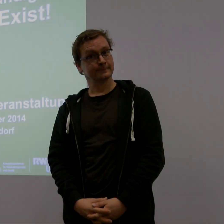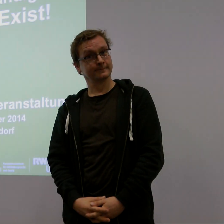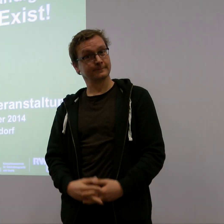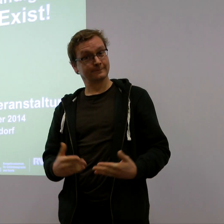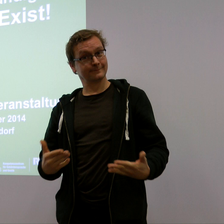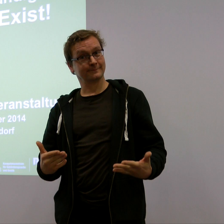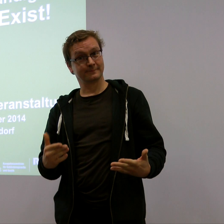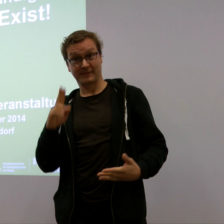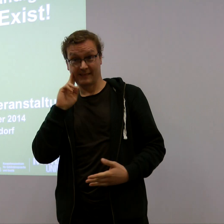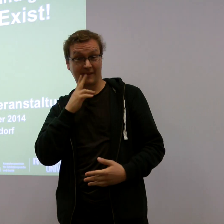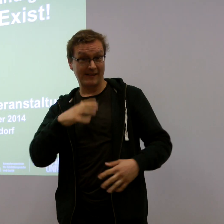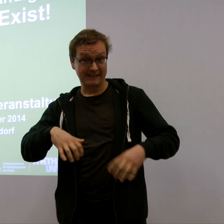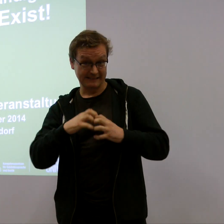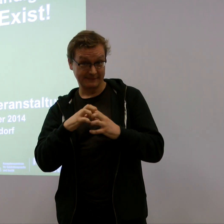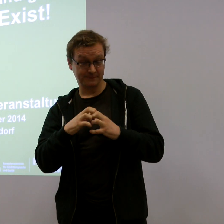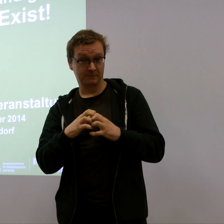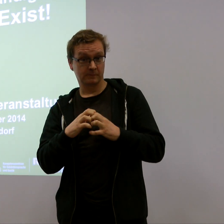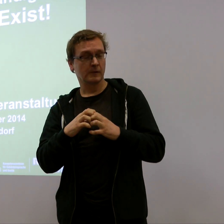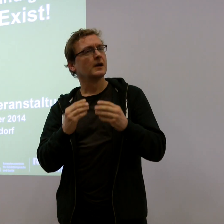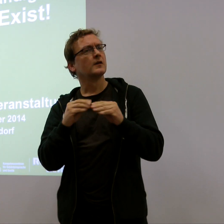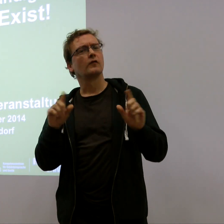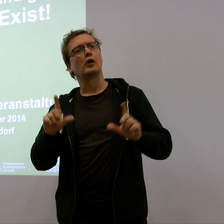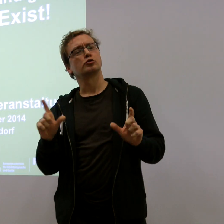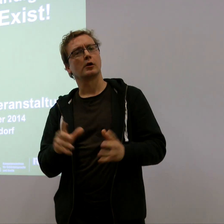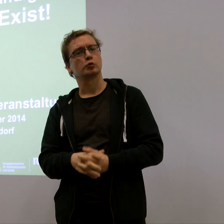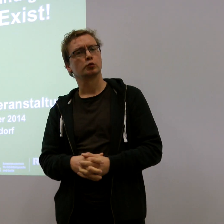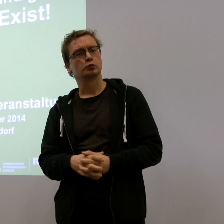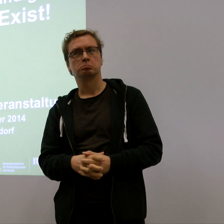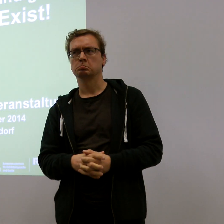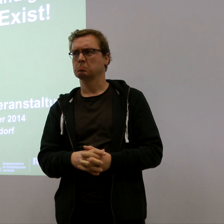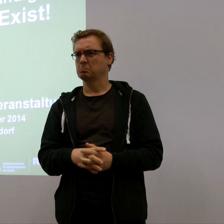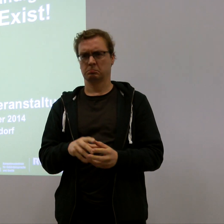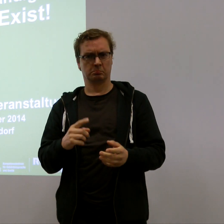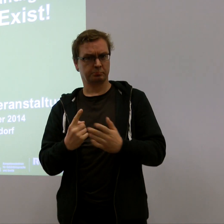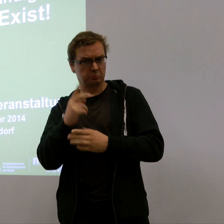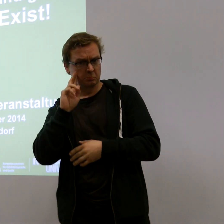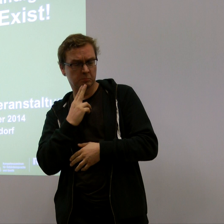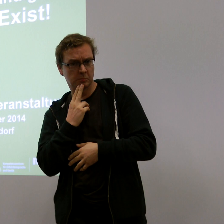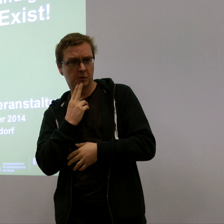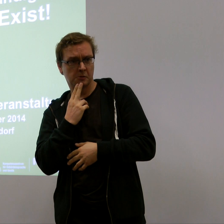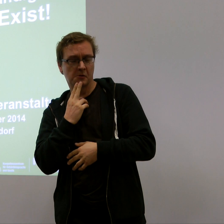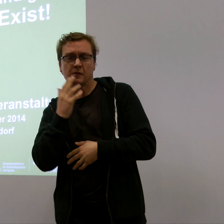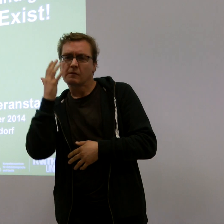Die DeafExist-Infoveranstaltung ist einmalig für gehörlose Menschen.